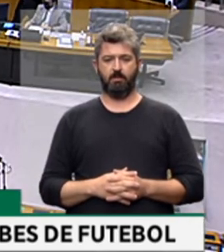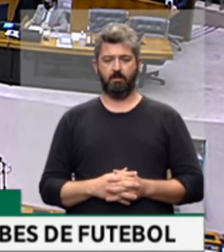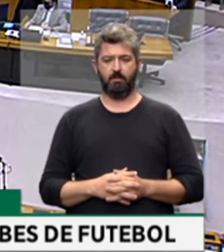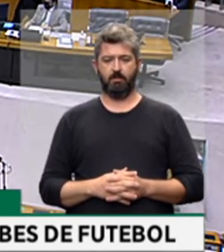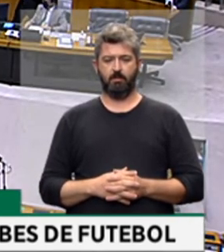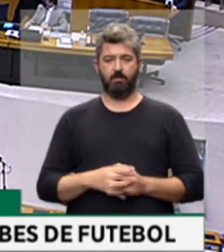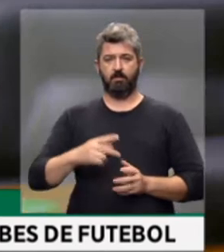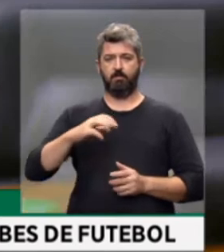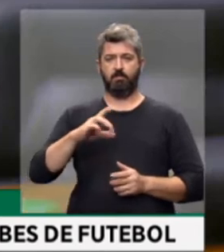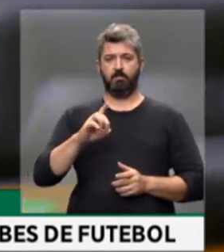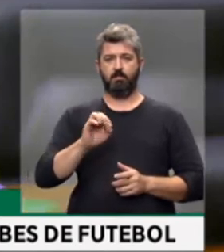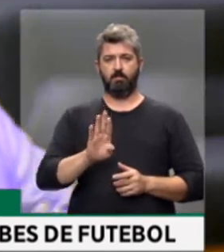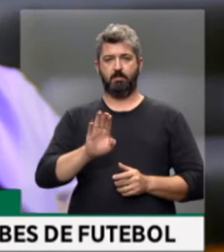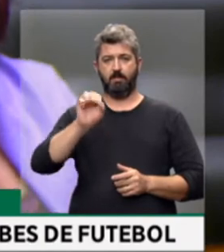[PRESIDENTE]: PSB?